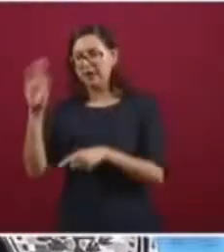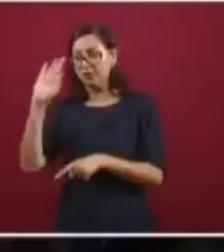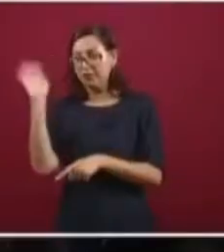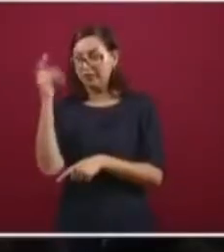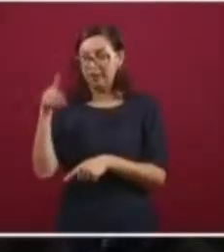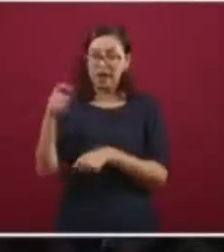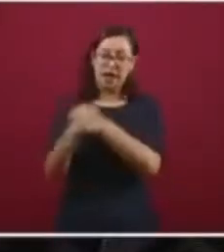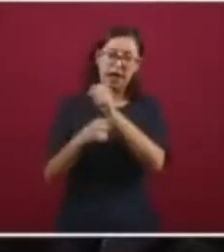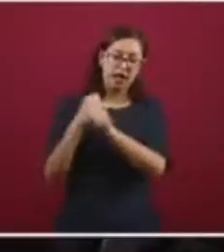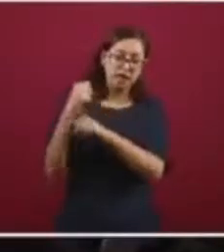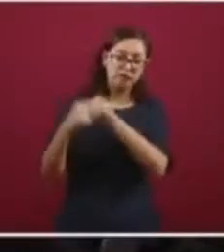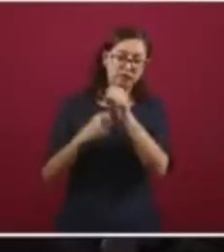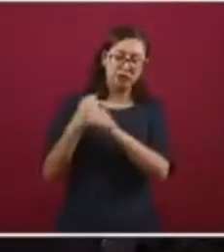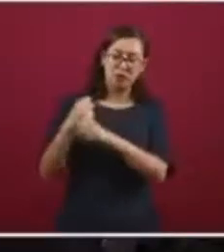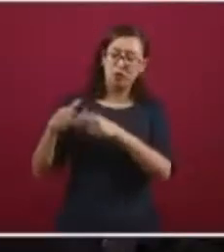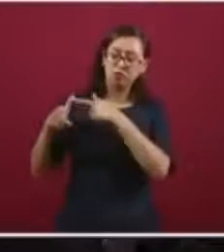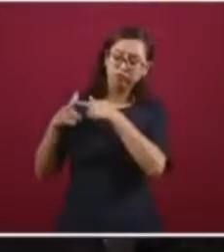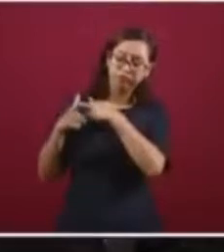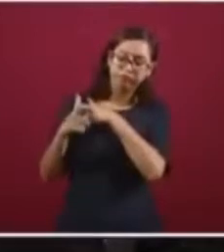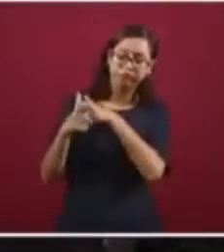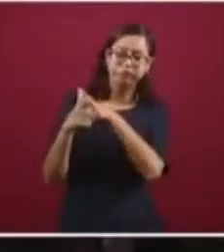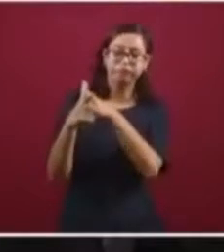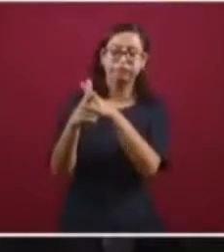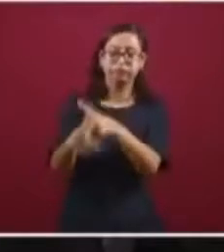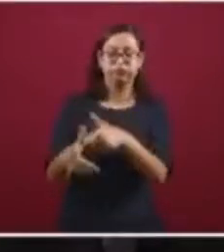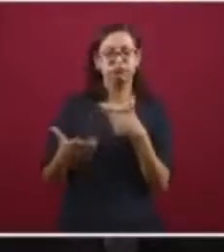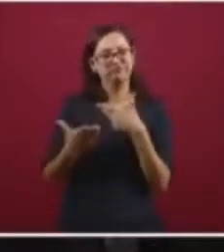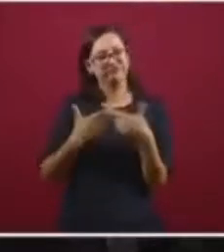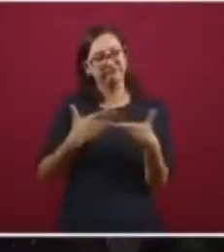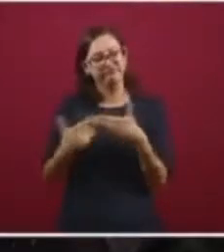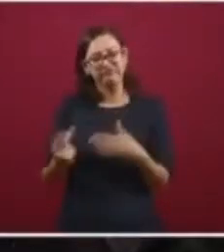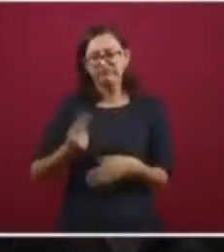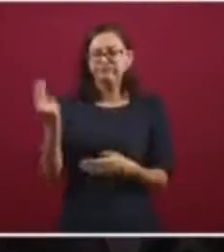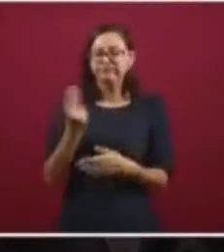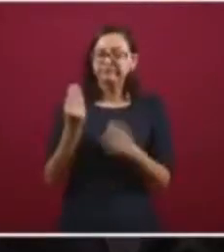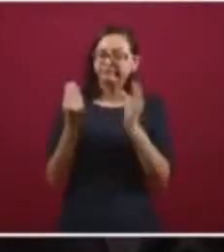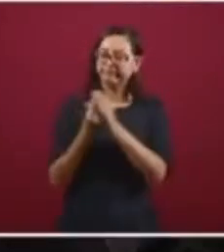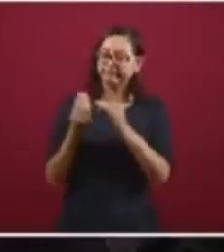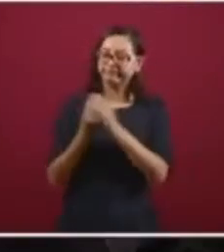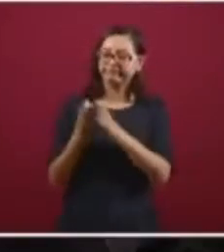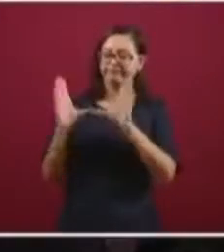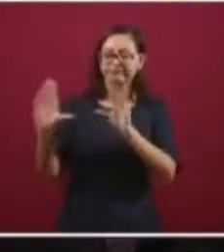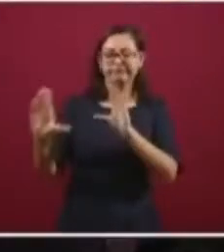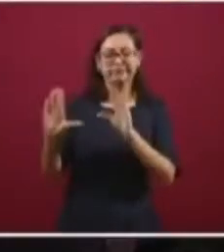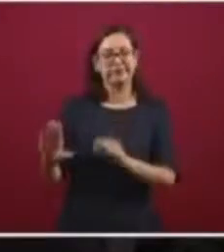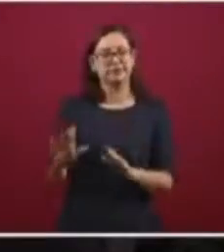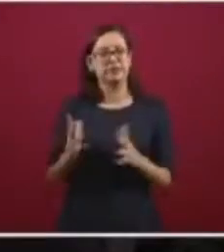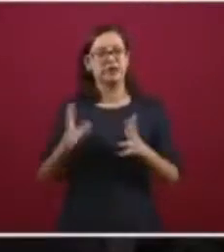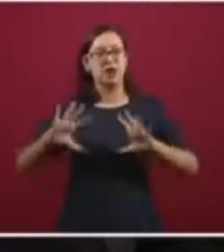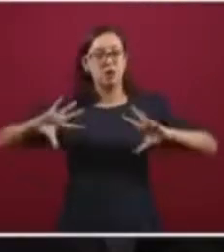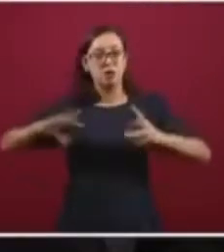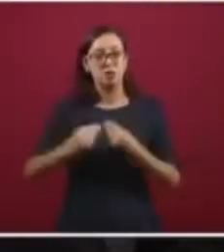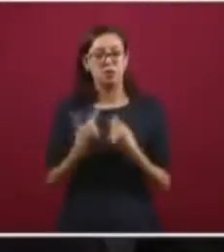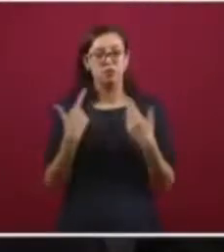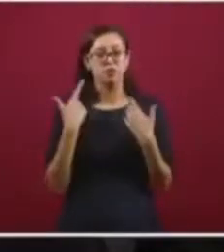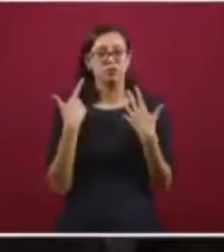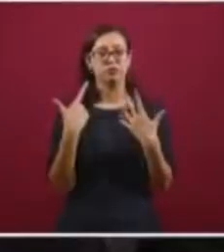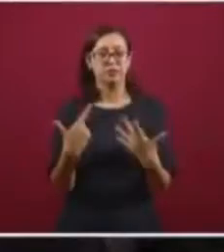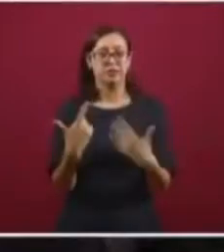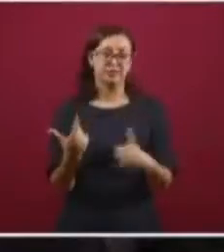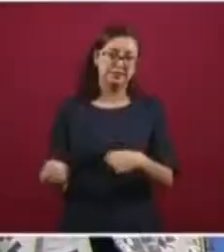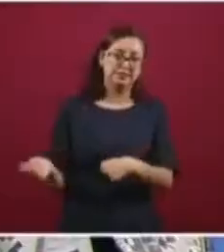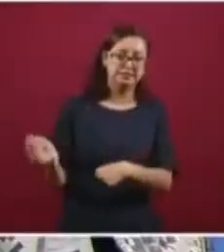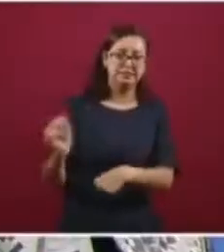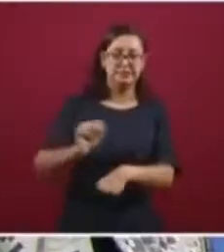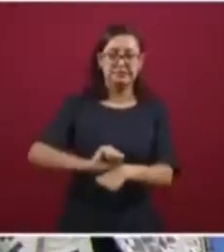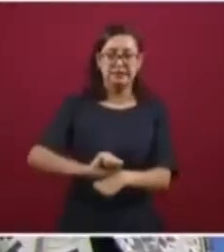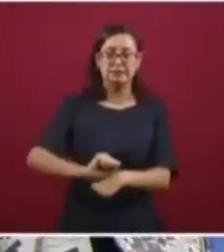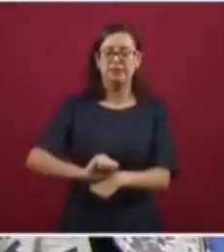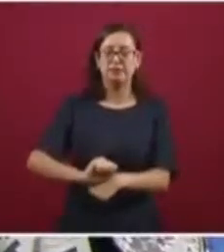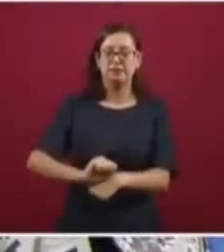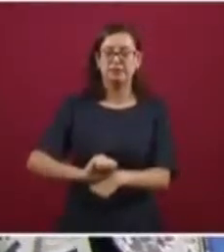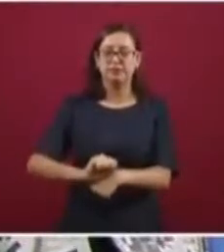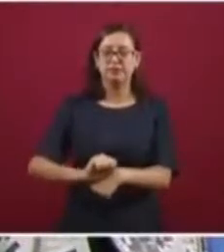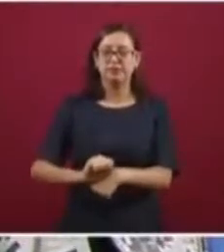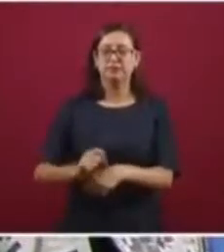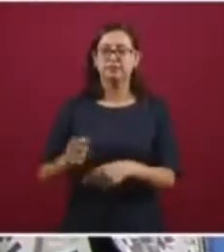Federal, se diseñó un curso de siete semanas, reiterando que es un curso integración inclusiva,